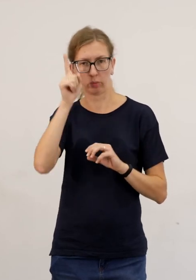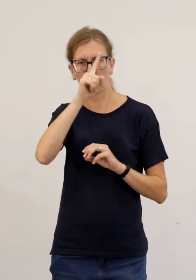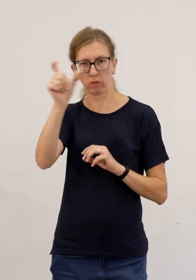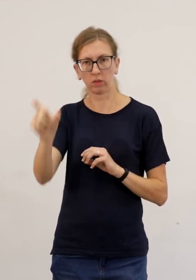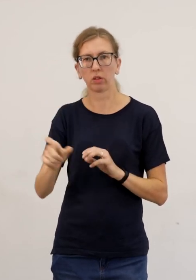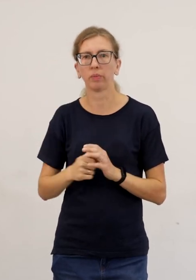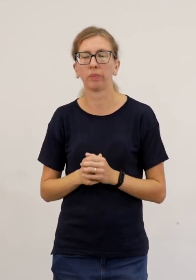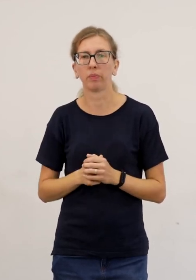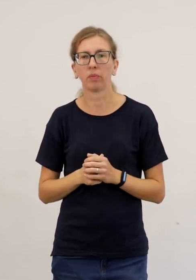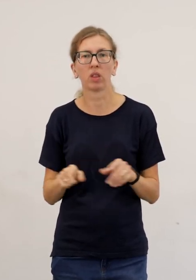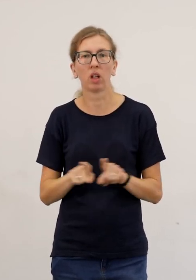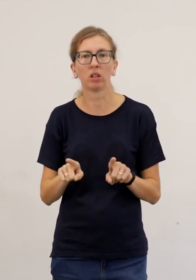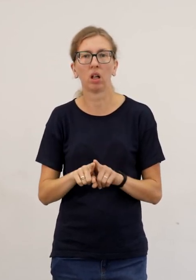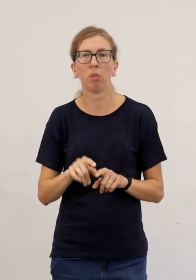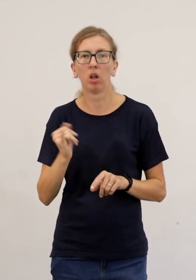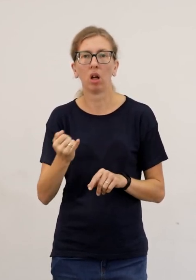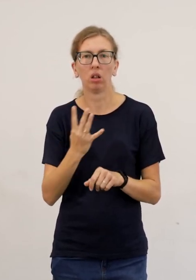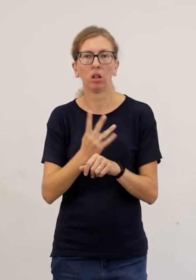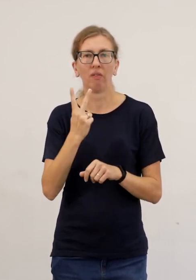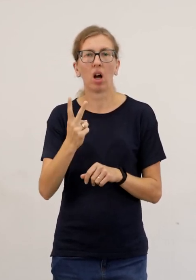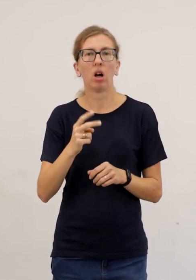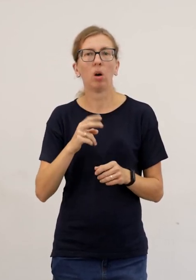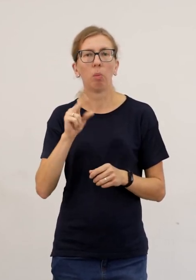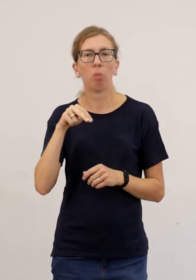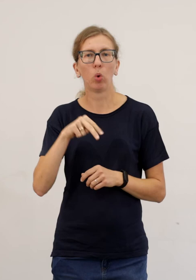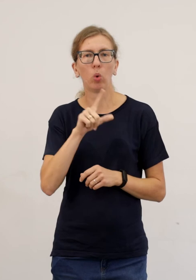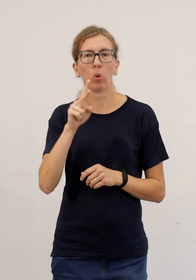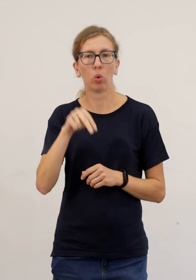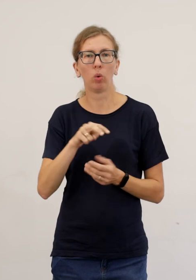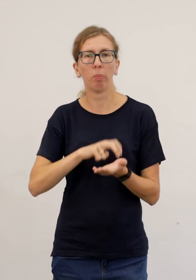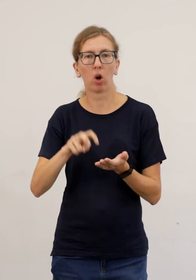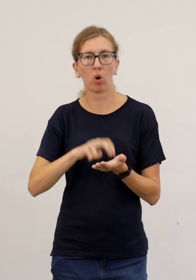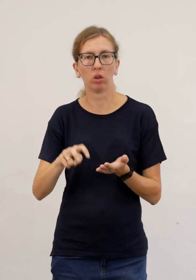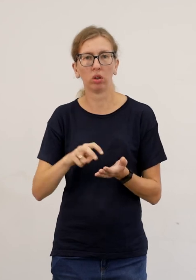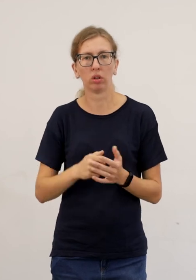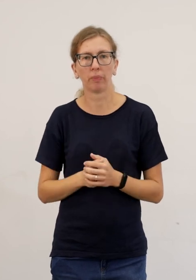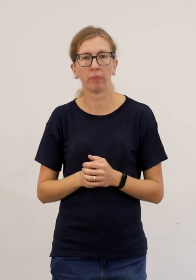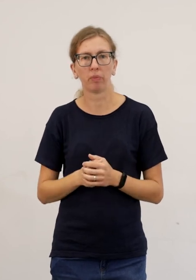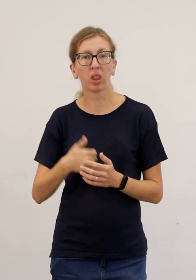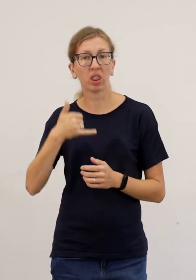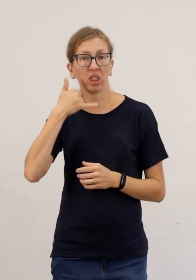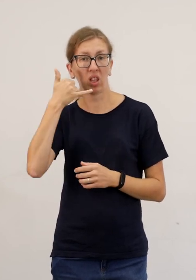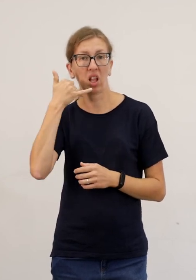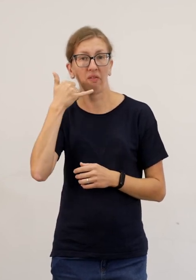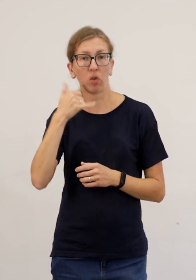ich obsługą zajmowały się pododdziały łączności Telefon AP-36 ma formę stalowej skrzynki,